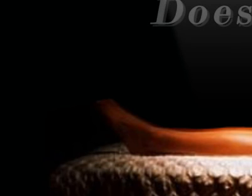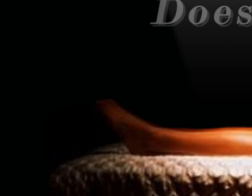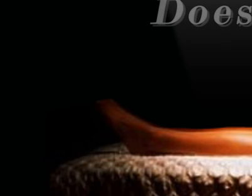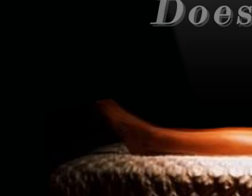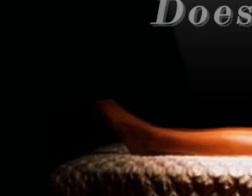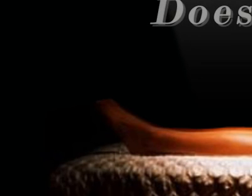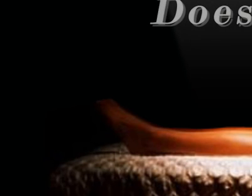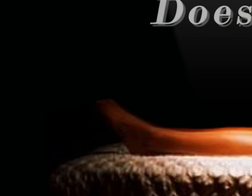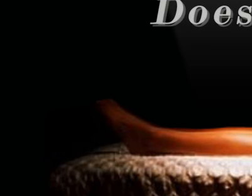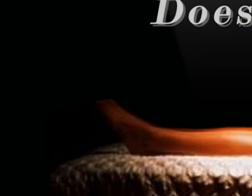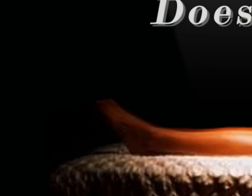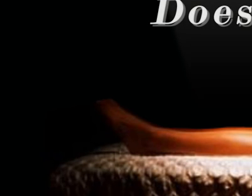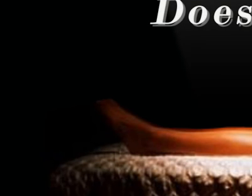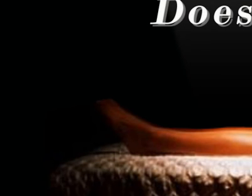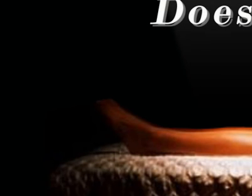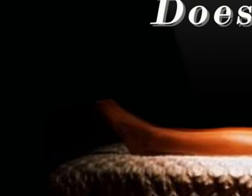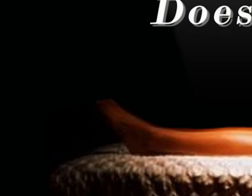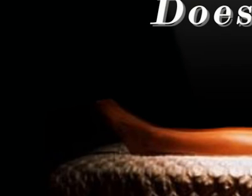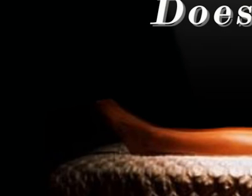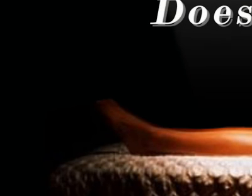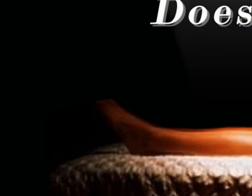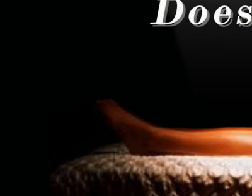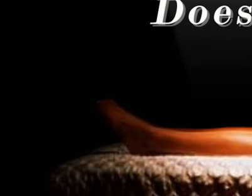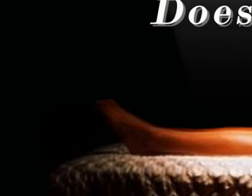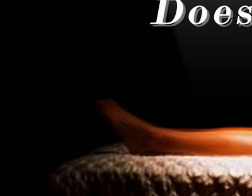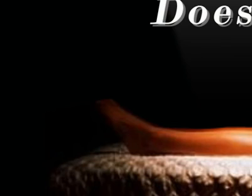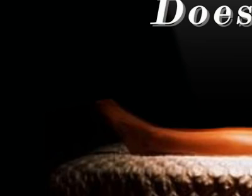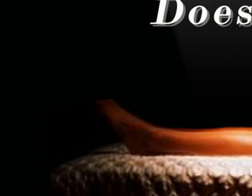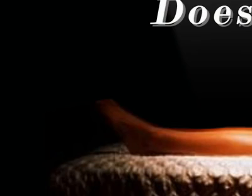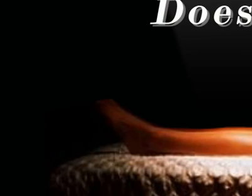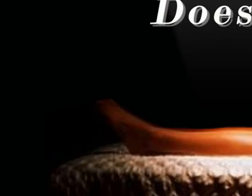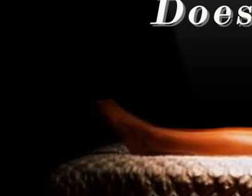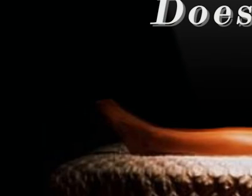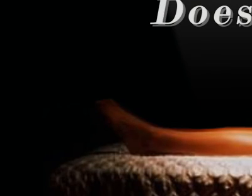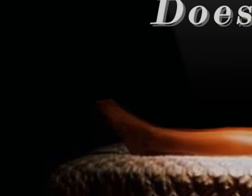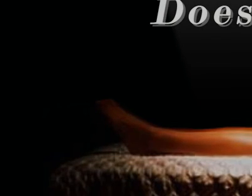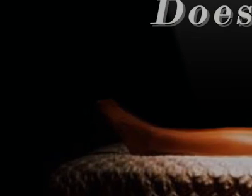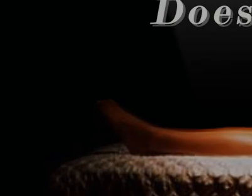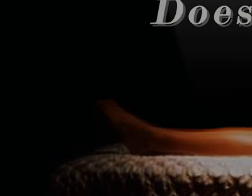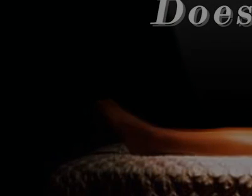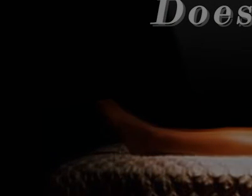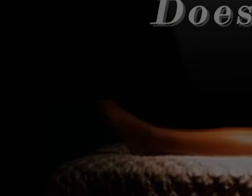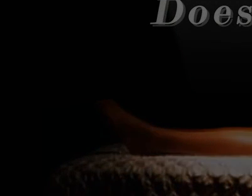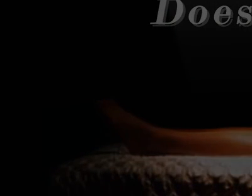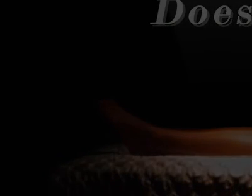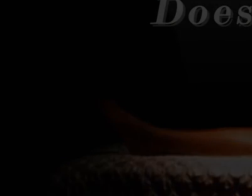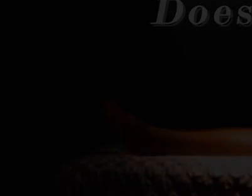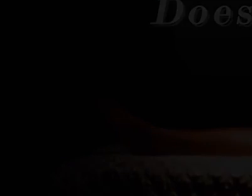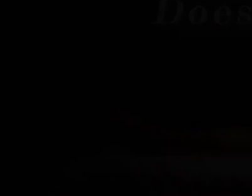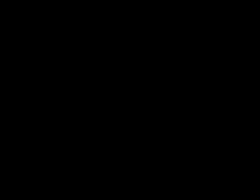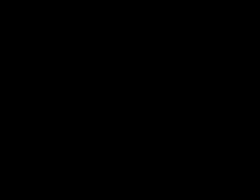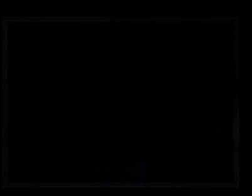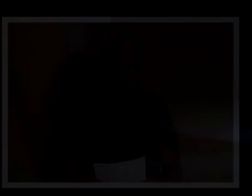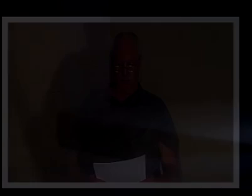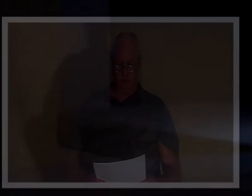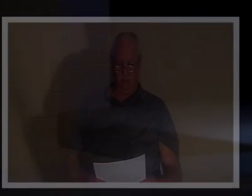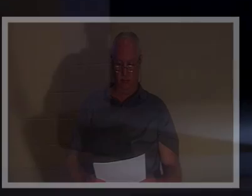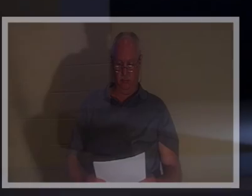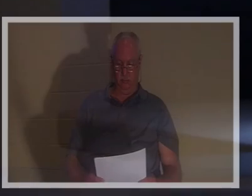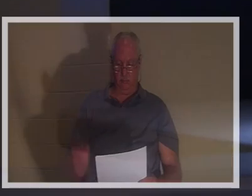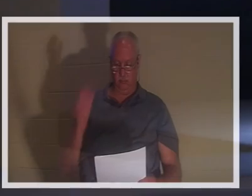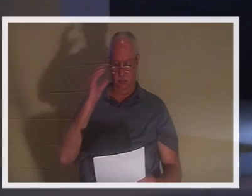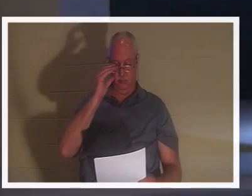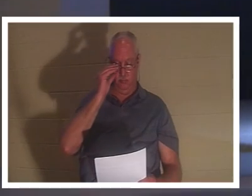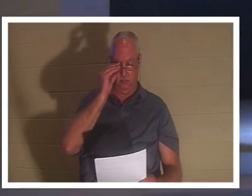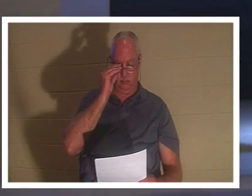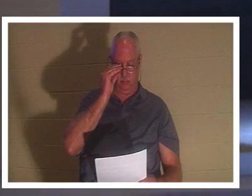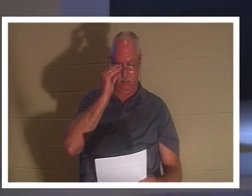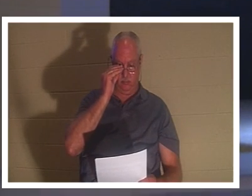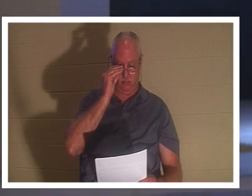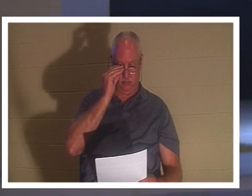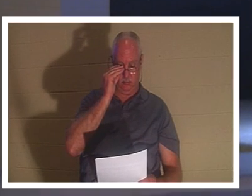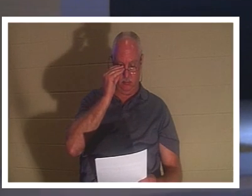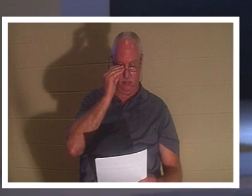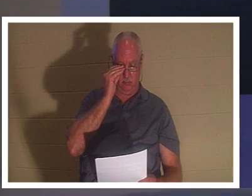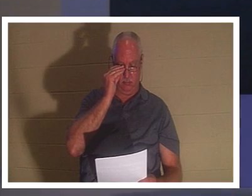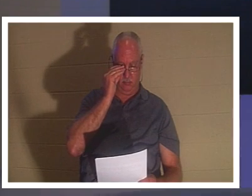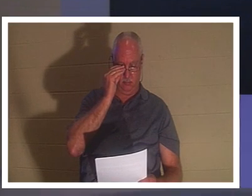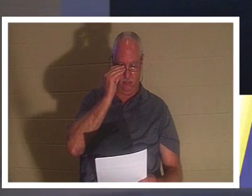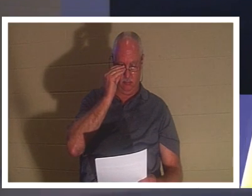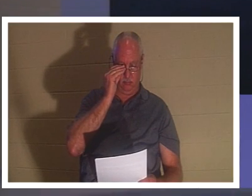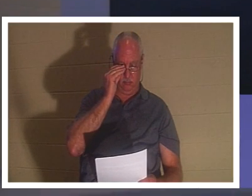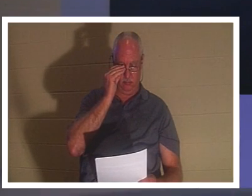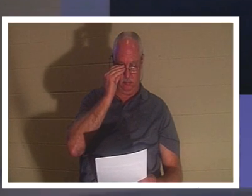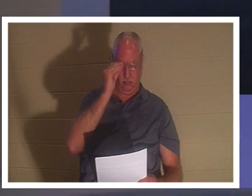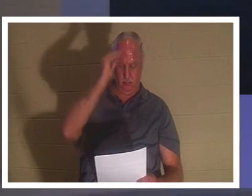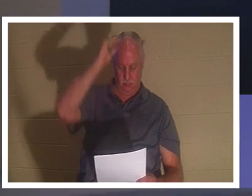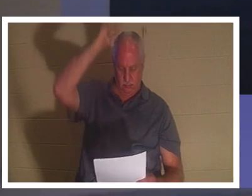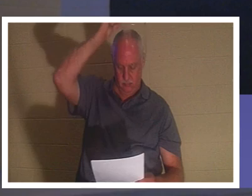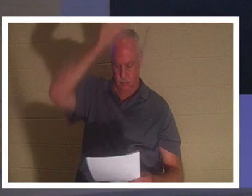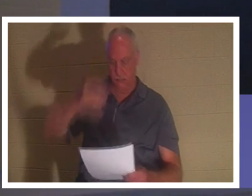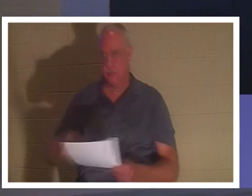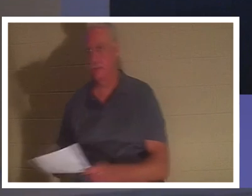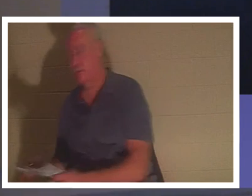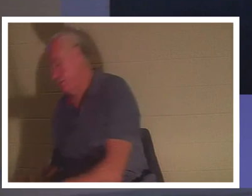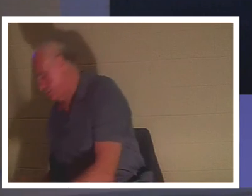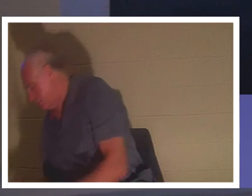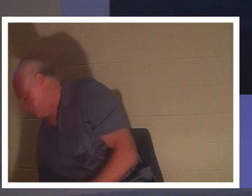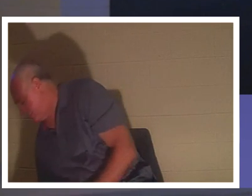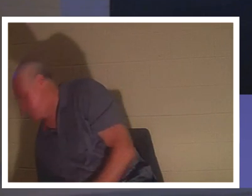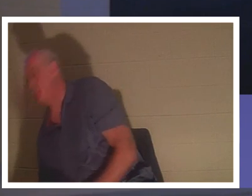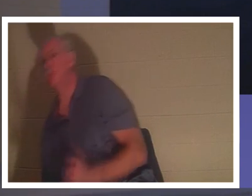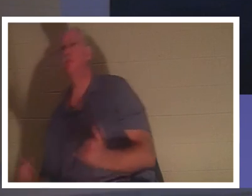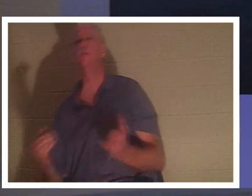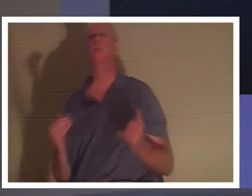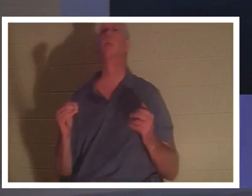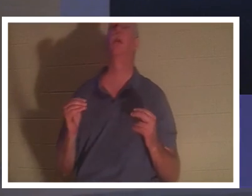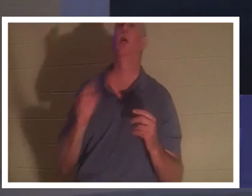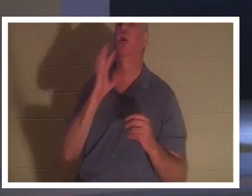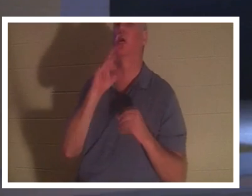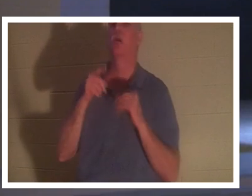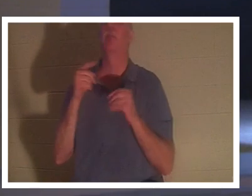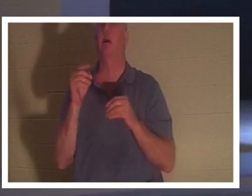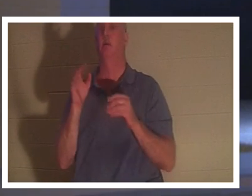이제 "성경은 영혼의 잠을 가르치는가?"에 대해 이야기하고 싶습니다. 흥미로운 주제죠